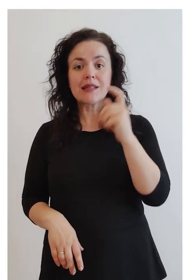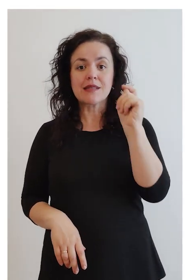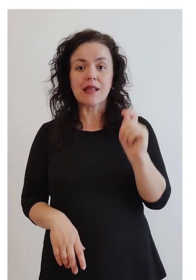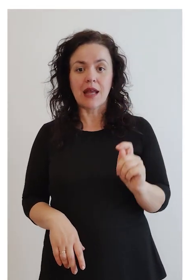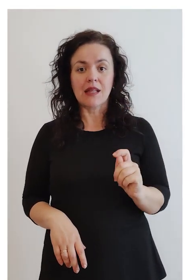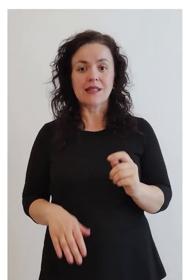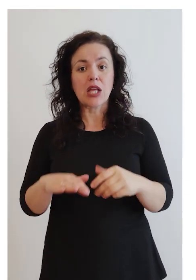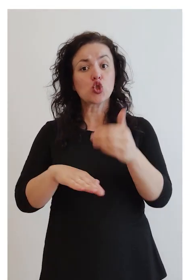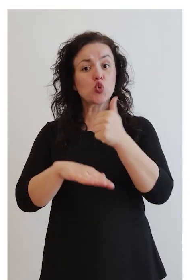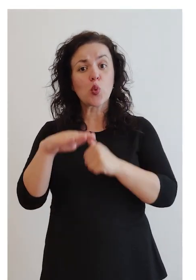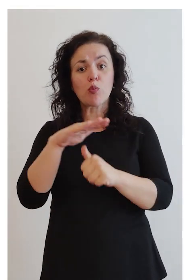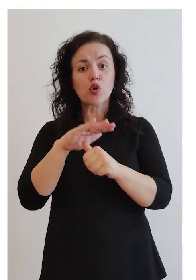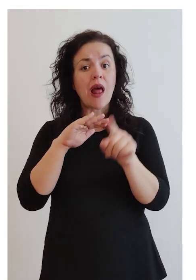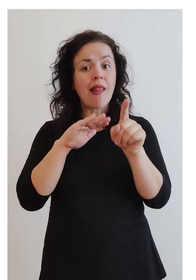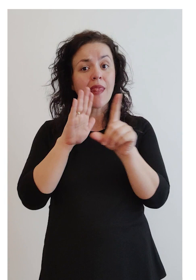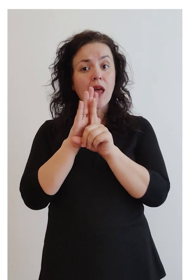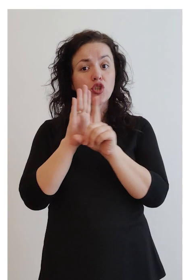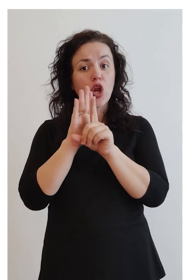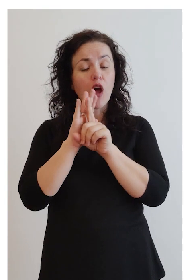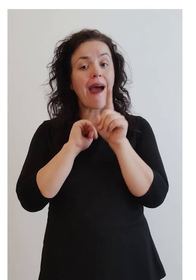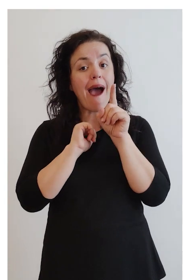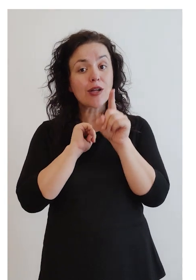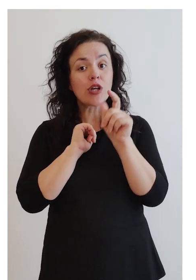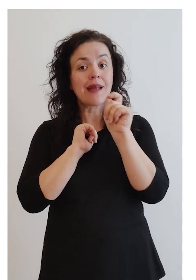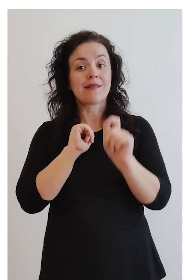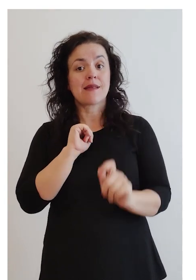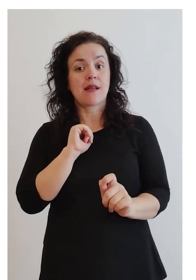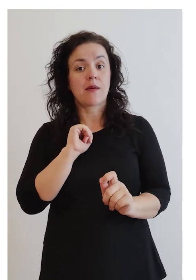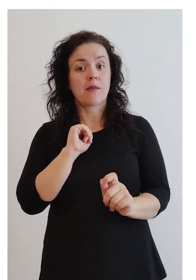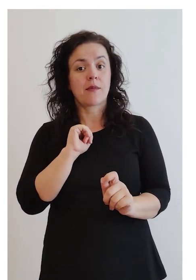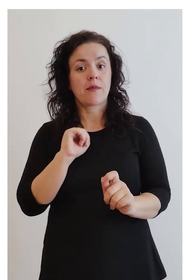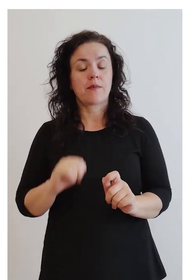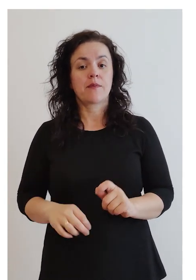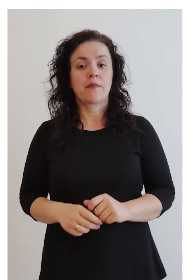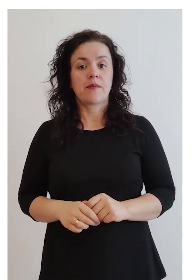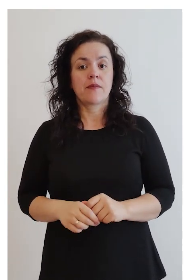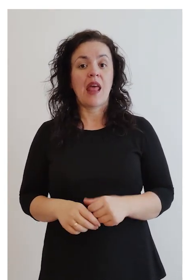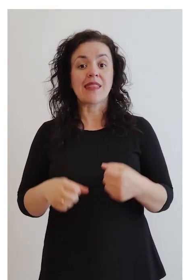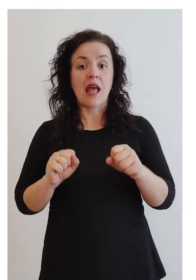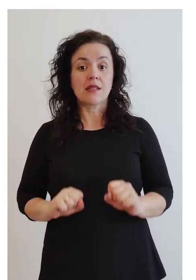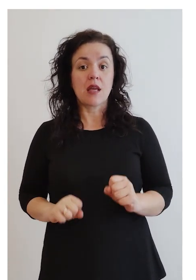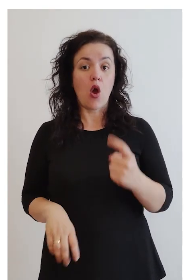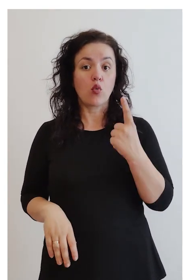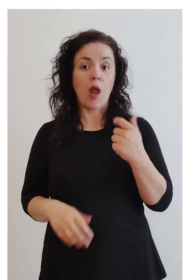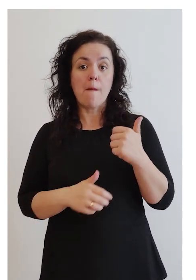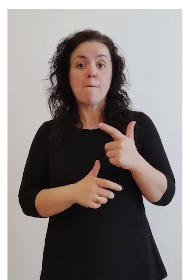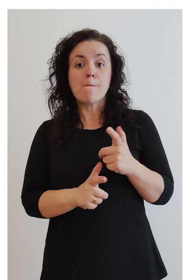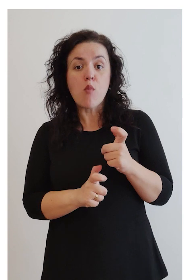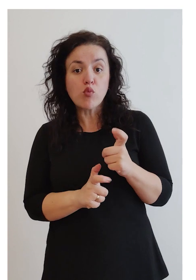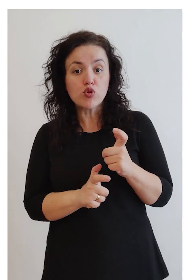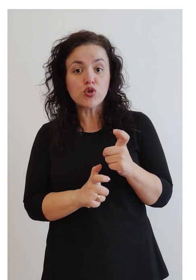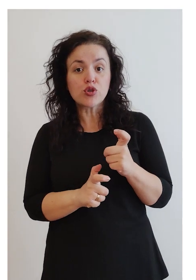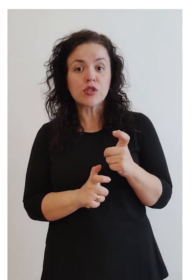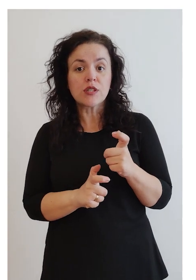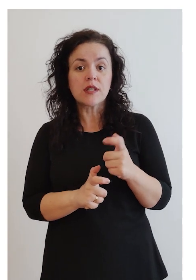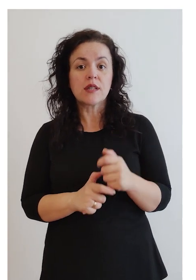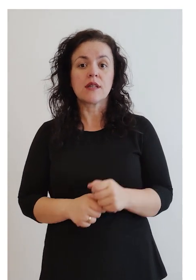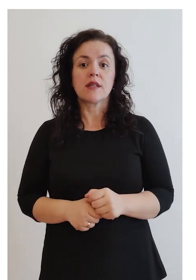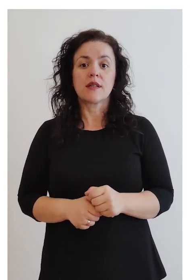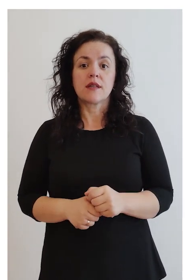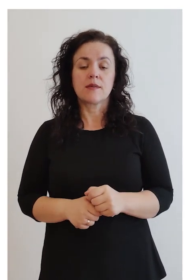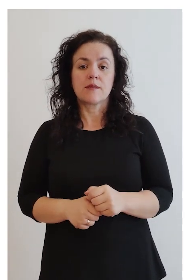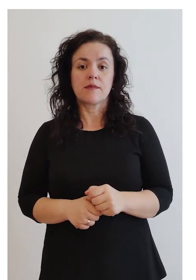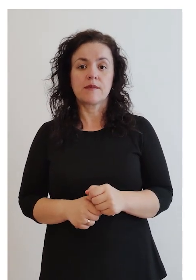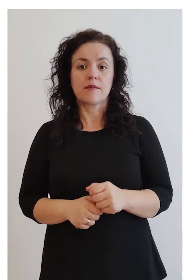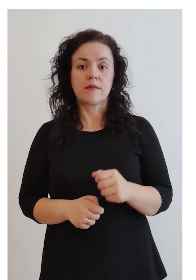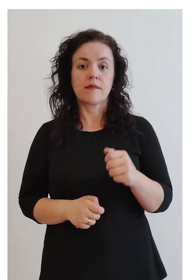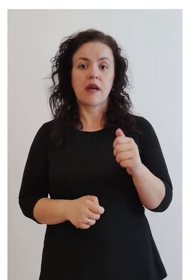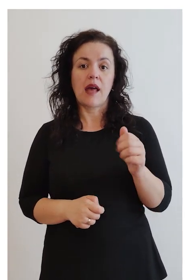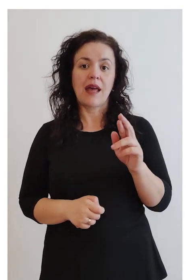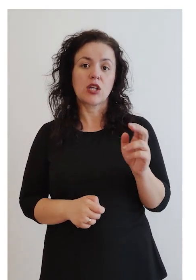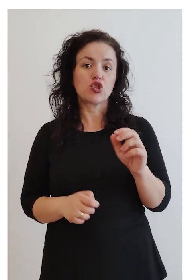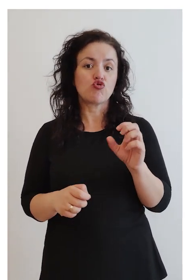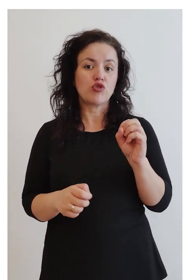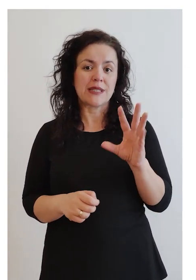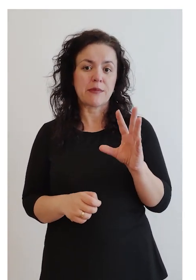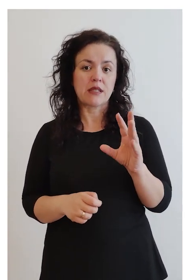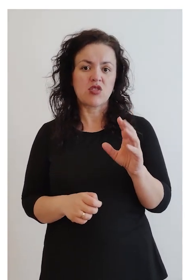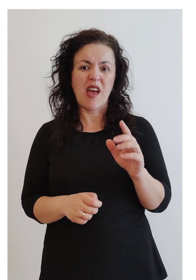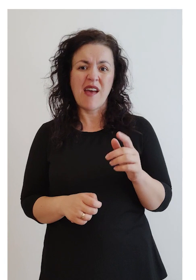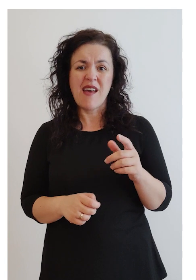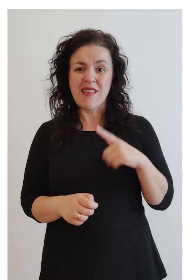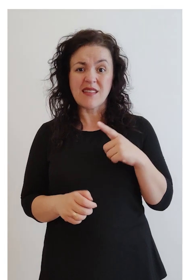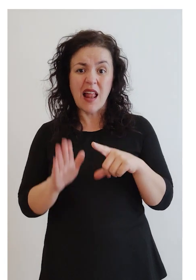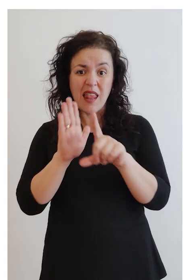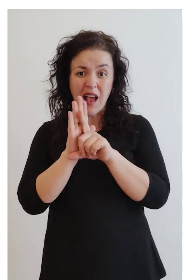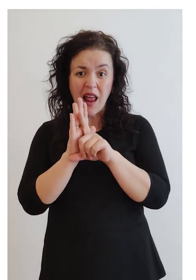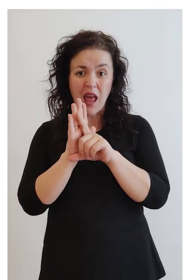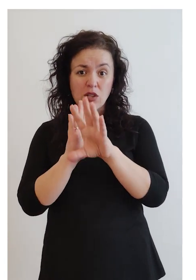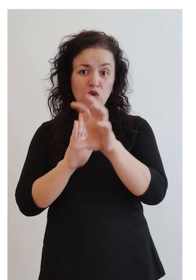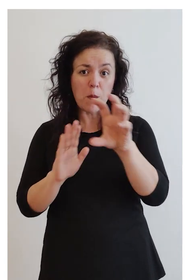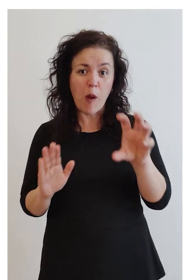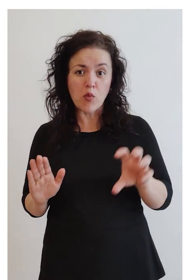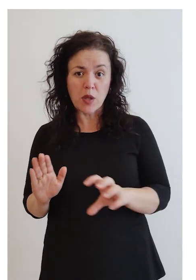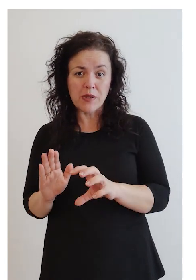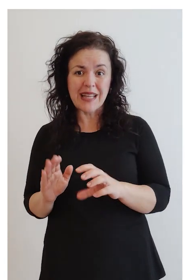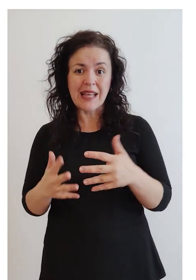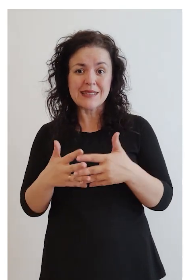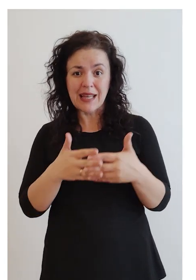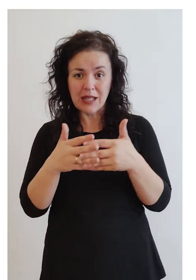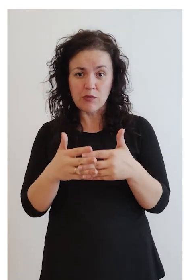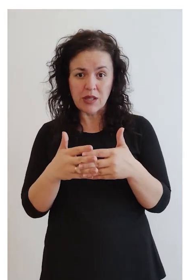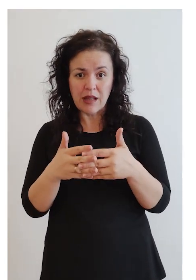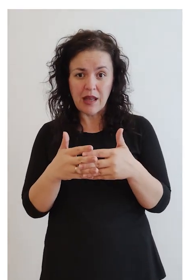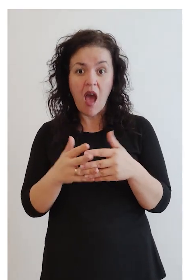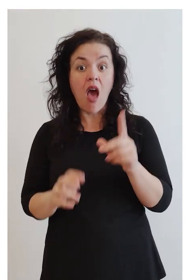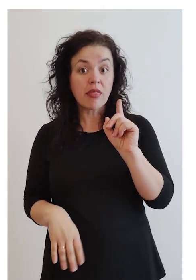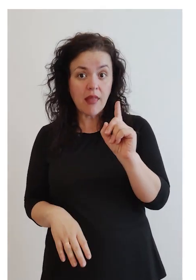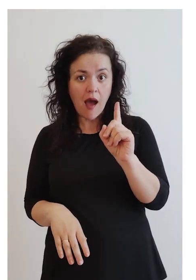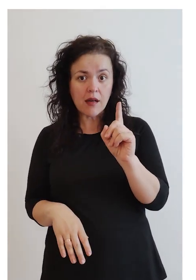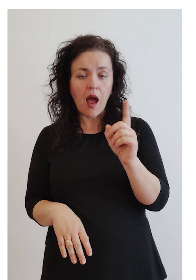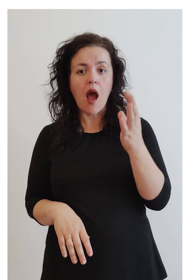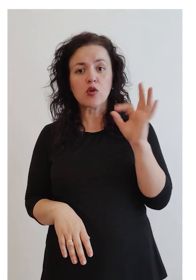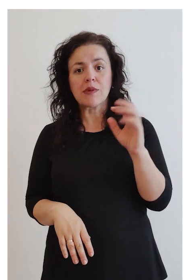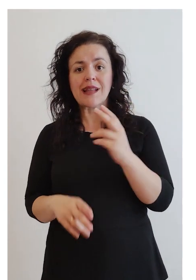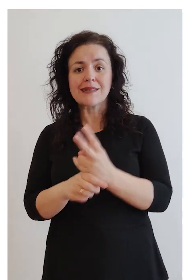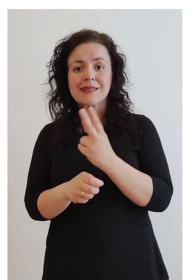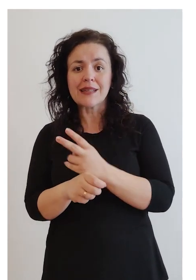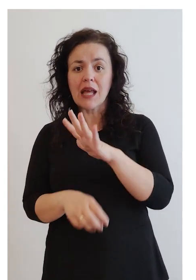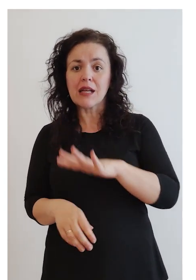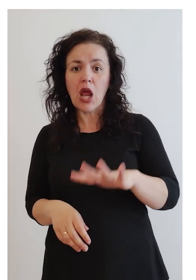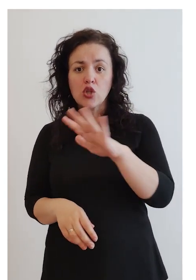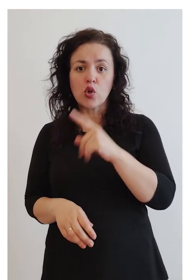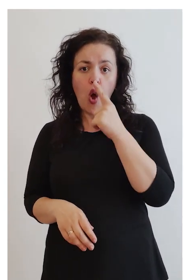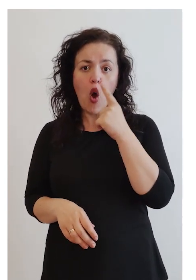Deținerea unei puști AR-15 este legală în cele mai multe părți ale Statelor Unite, dar anumite state, regiuni și orașe interzic vânzarea și deținerea acesteia de către civili.